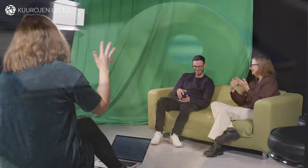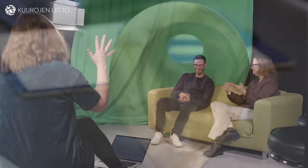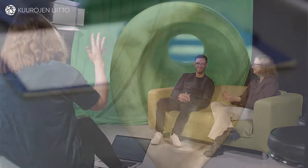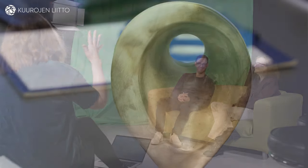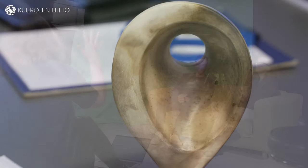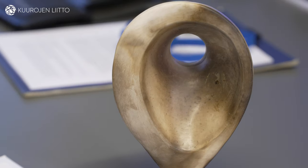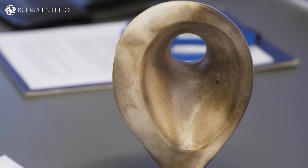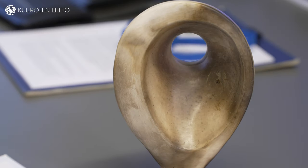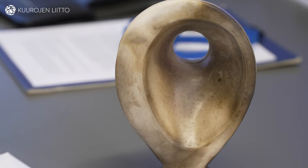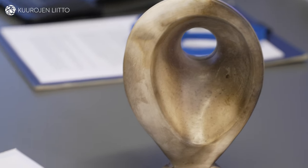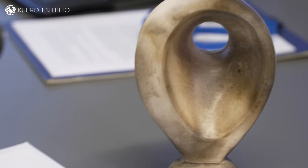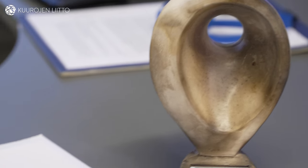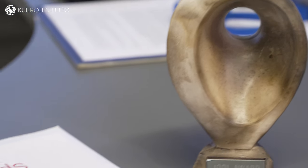Tekstitys: Ella Pääkkönen